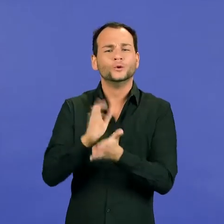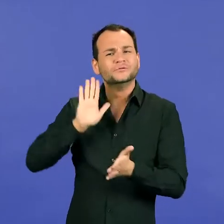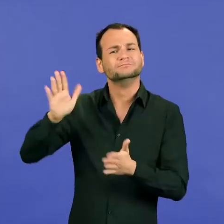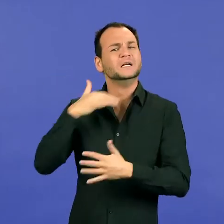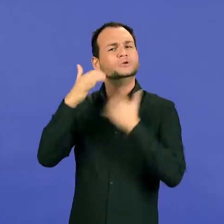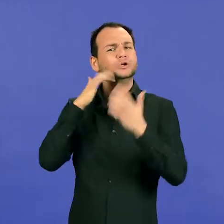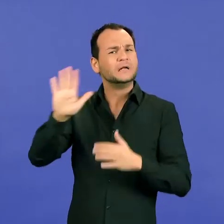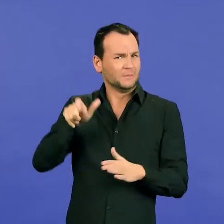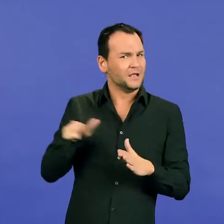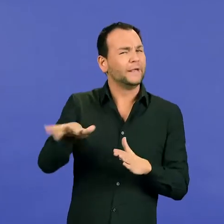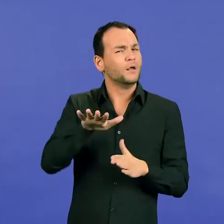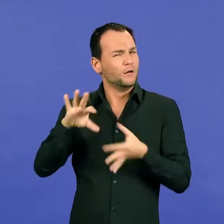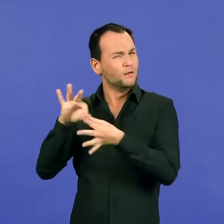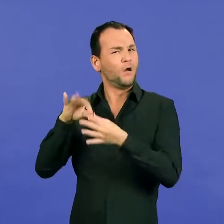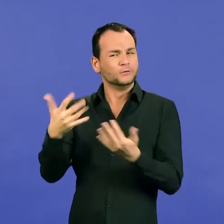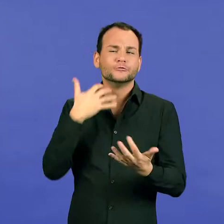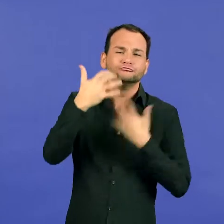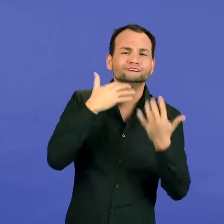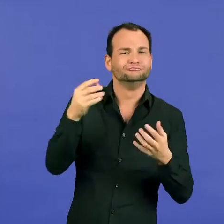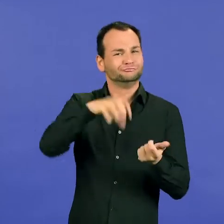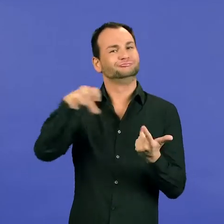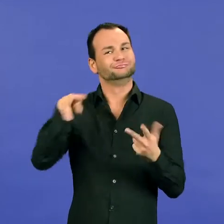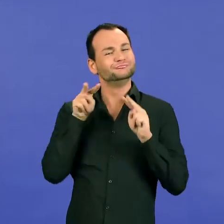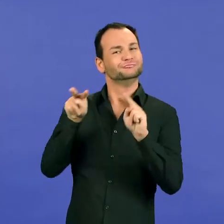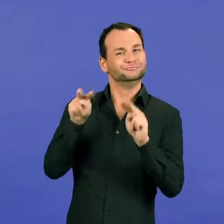und Kulturgeschichte des Rheinlandes.